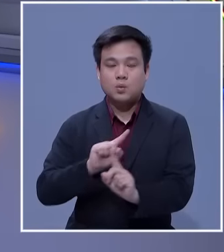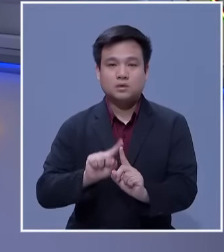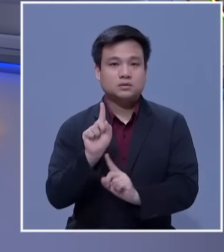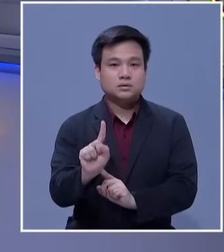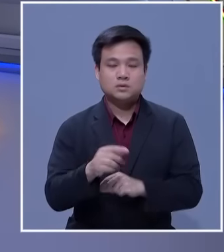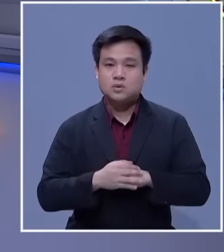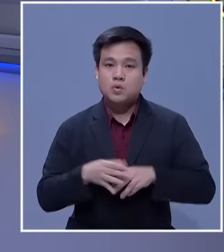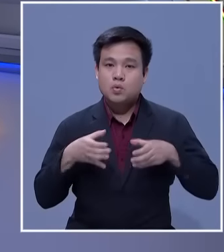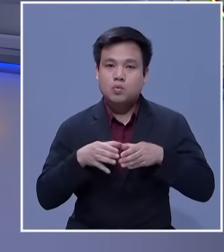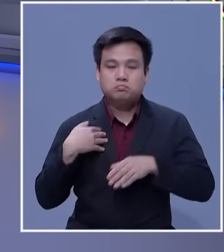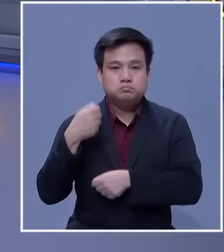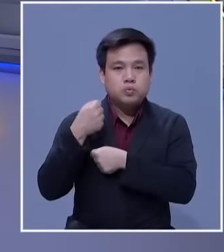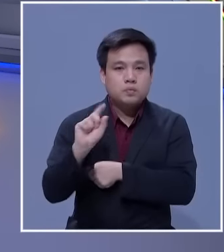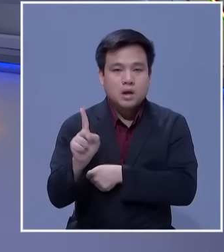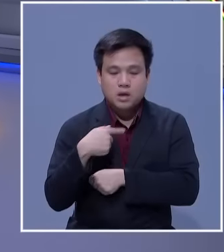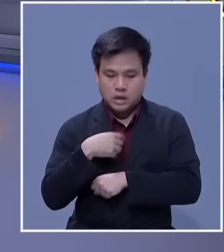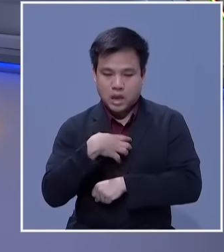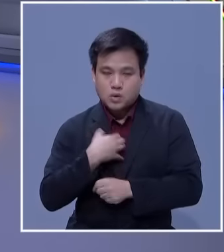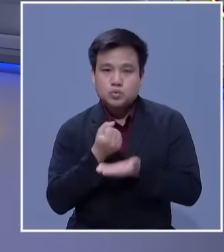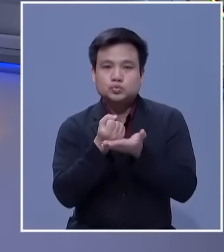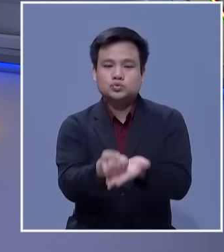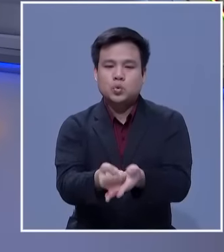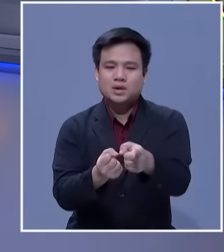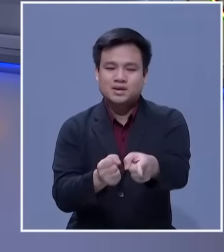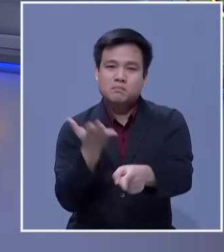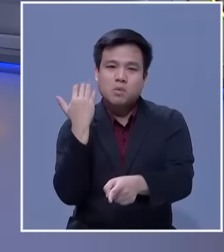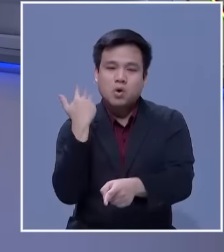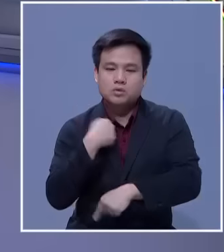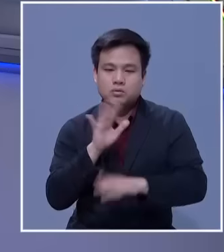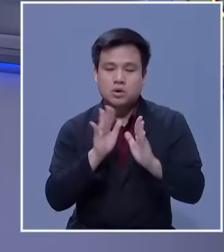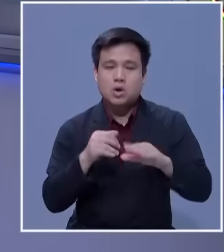เคลื่อนไหวเพื่อช่วยเหลือตัวประกันที่ถูก กลุ่มฮามาสจับกุมตัวไปเขาประกาศกันเลยนะ